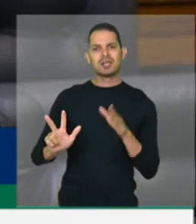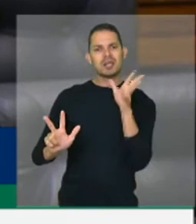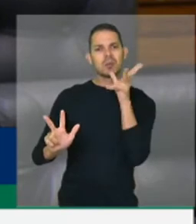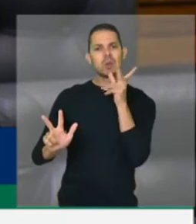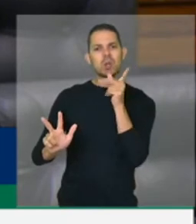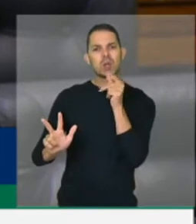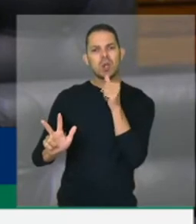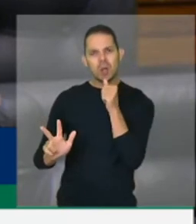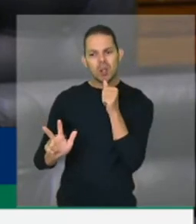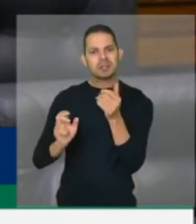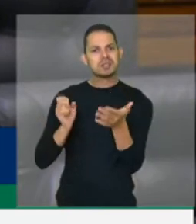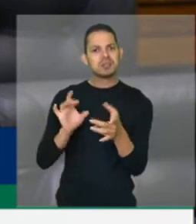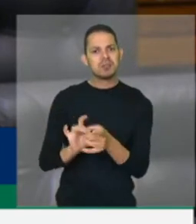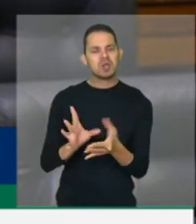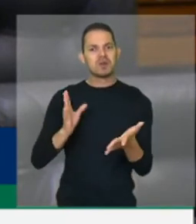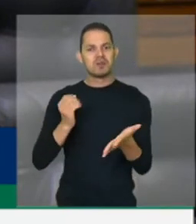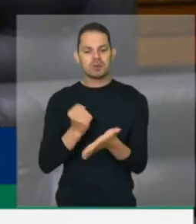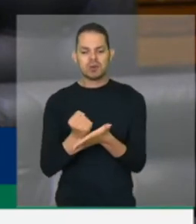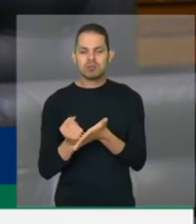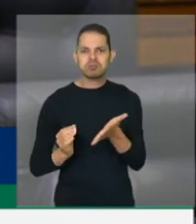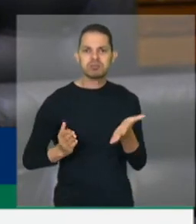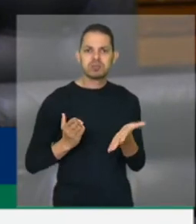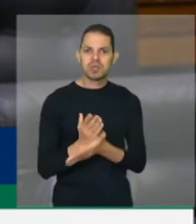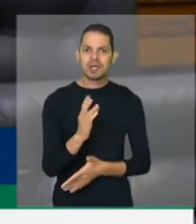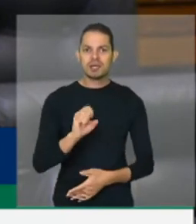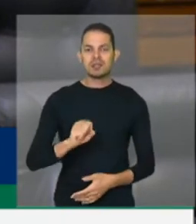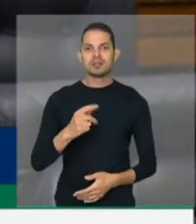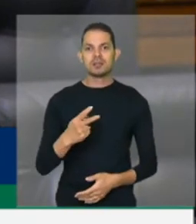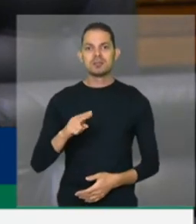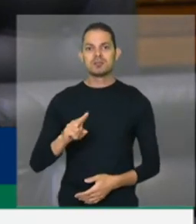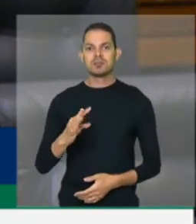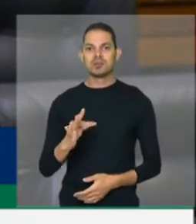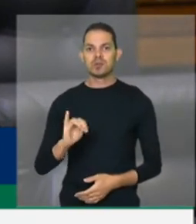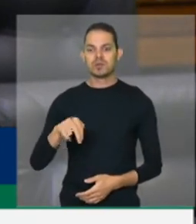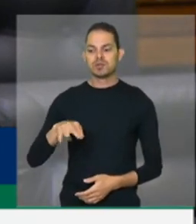É A DEMORA DA ANVISA DE APROVAR E AUTORIZAR A COMPRA DA SPUTNIK? PORQUE NÃO TEM EXPLICAÇÃO PRA ISSO. É UMA